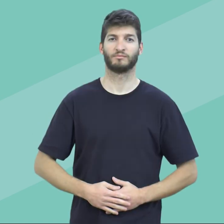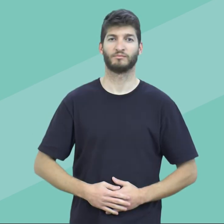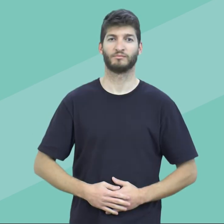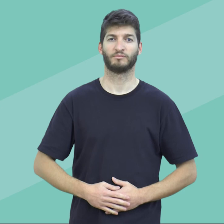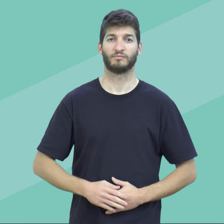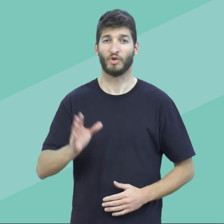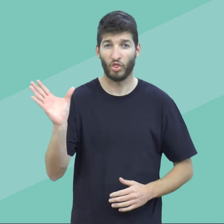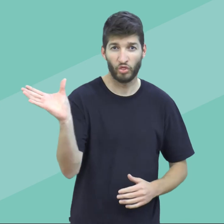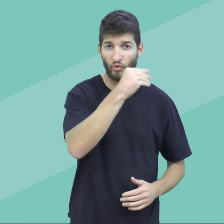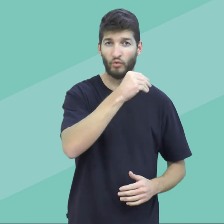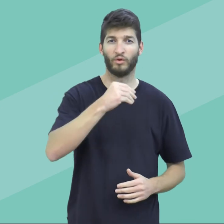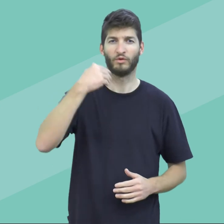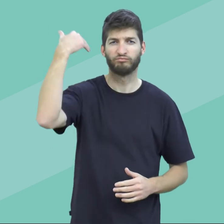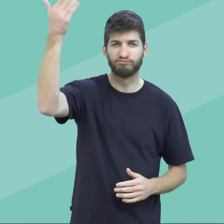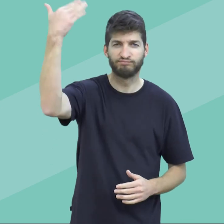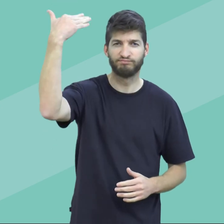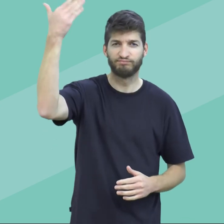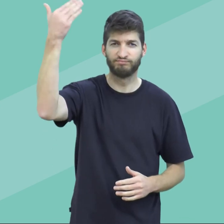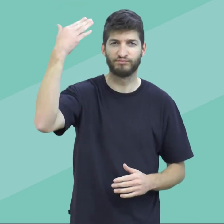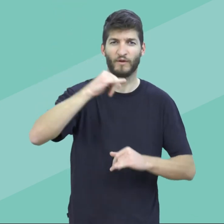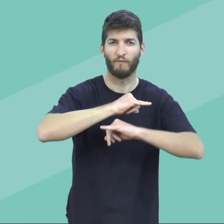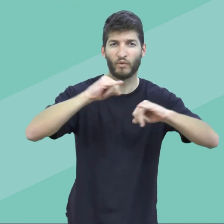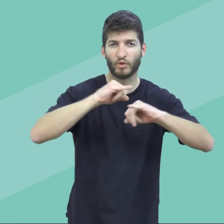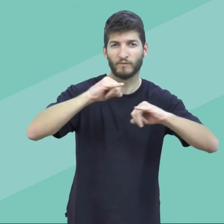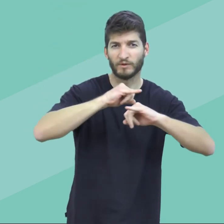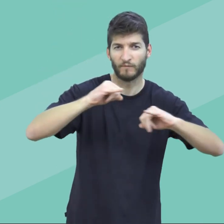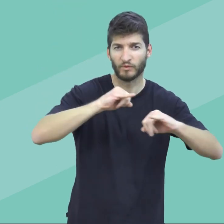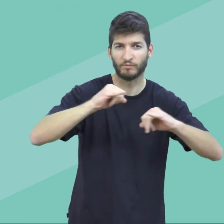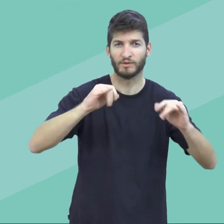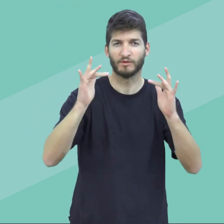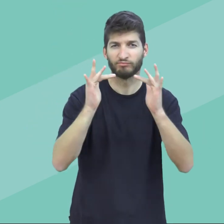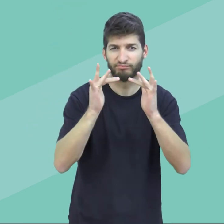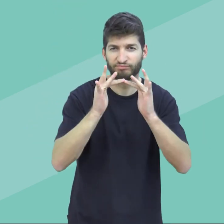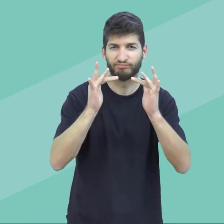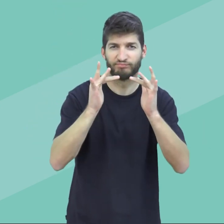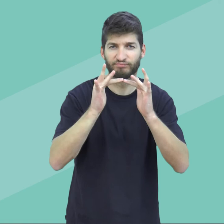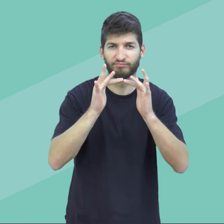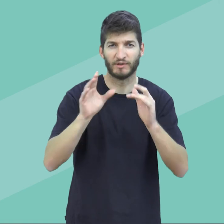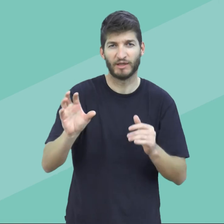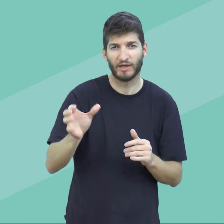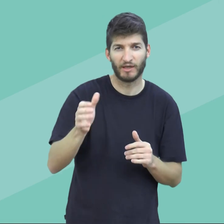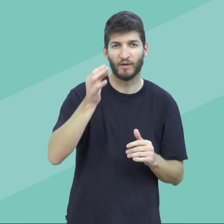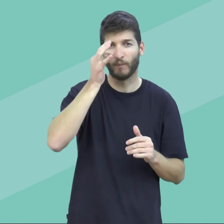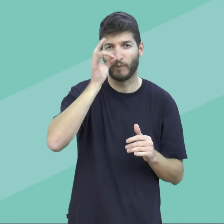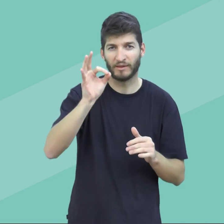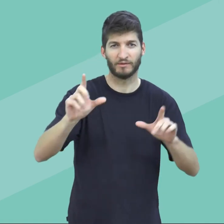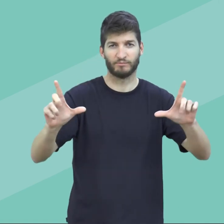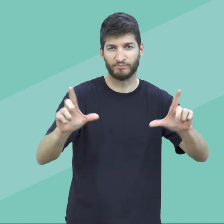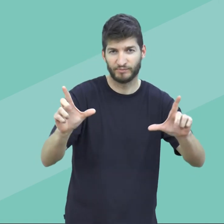Toda la Jornada será con transmisión por por streaming, canal 20 TV UNER,